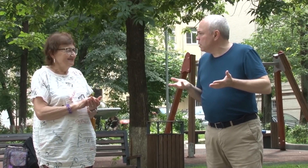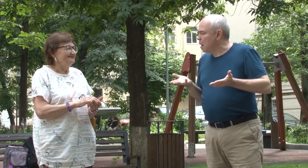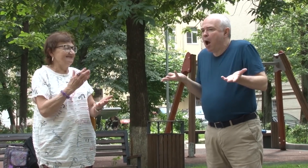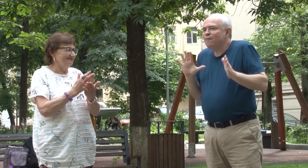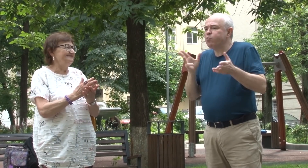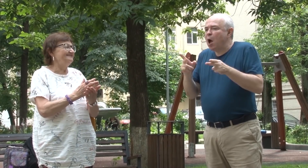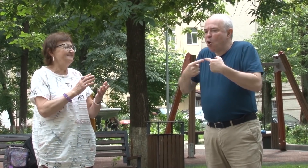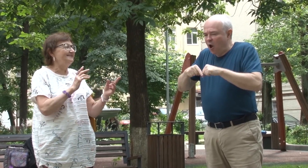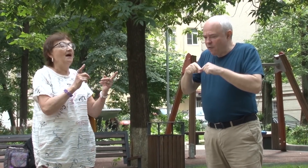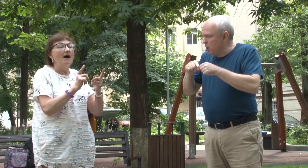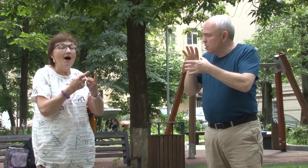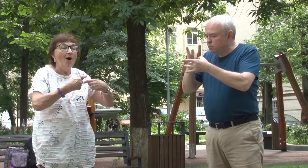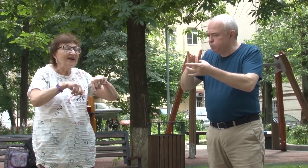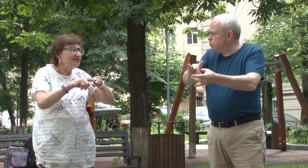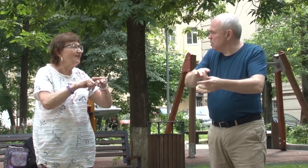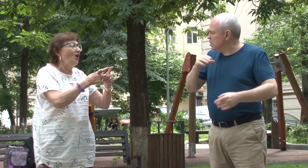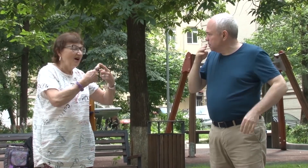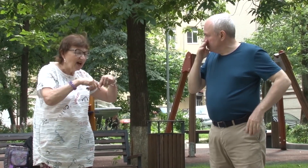И вообще, как организована была эта цепочка?